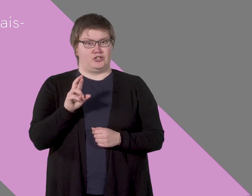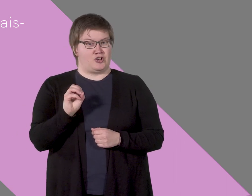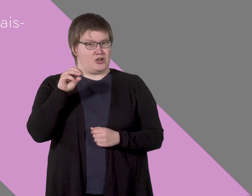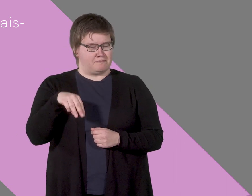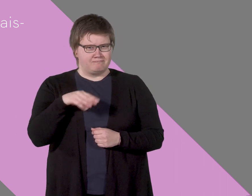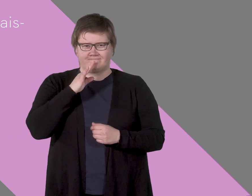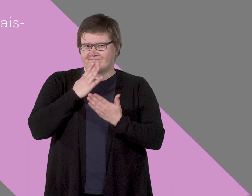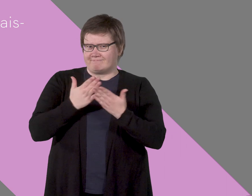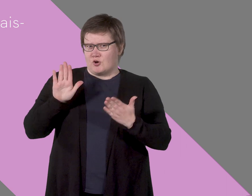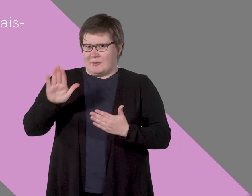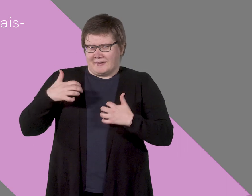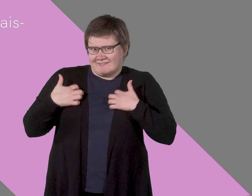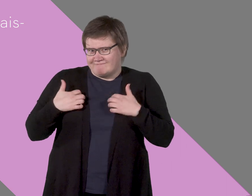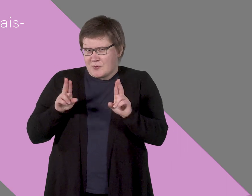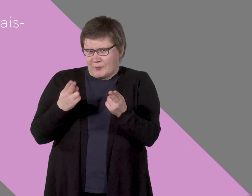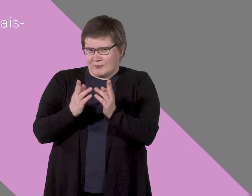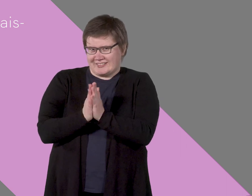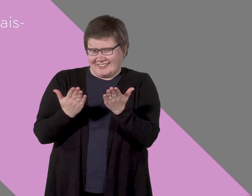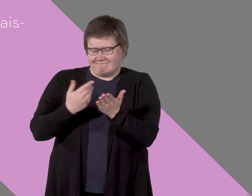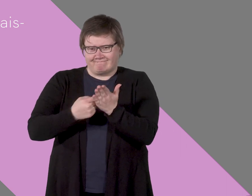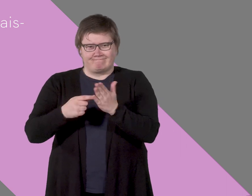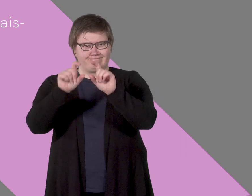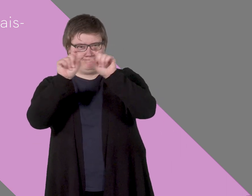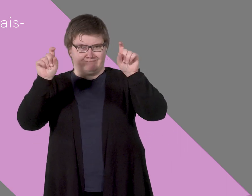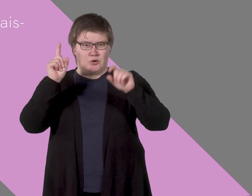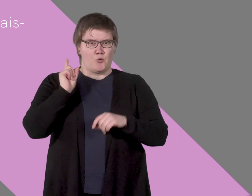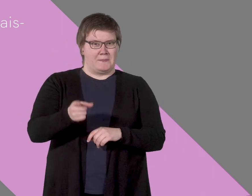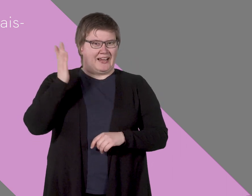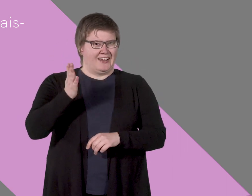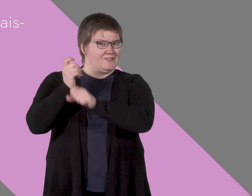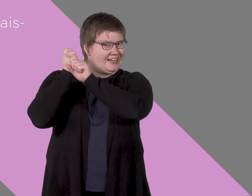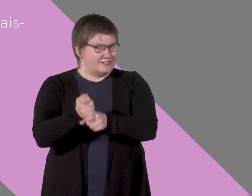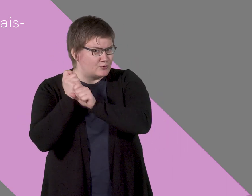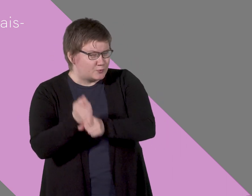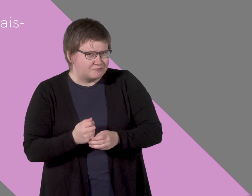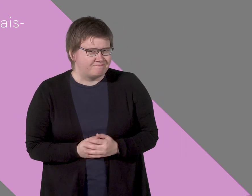"Kymmenen kirveeniskua" avajaispäivänä 26.10. klo 18.00–18.30.